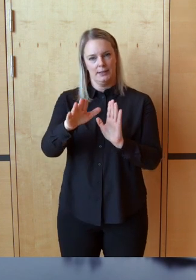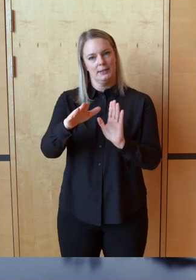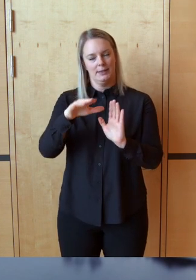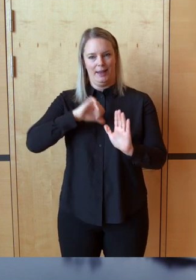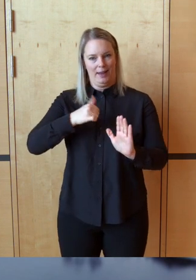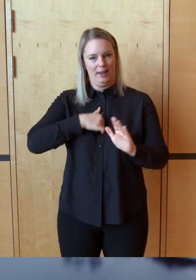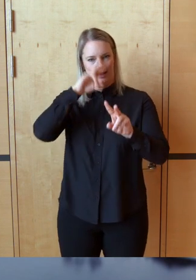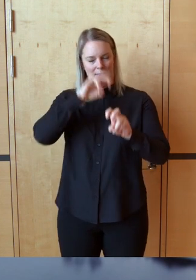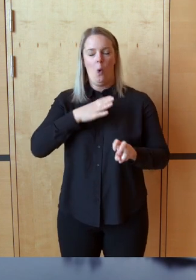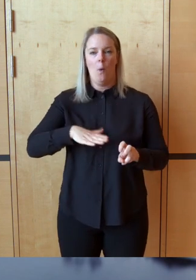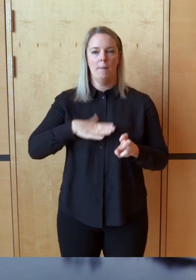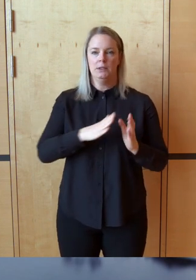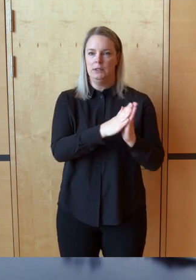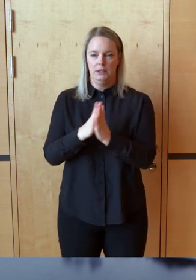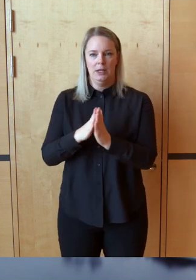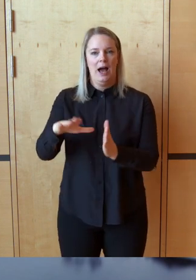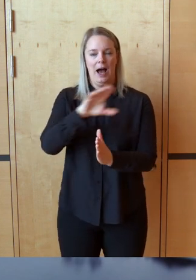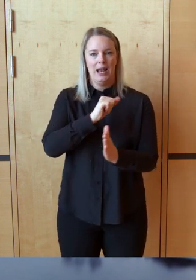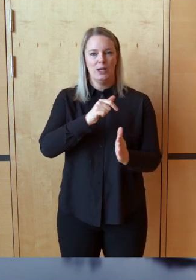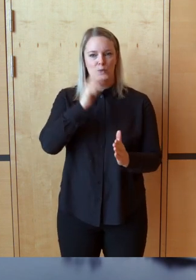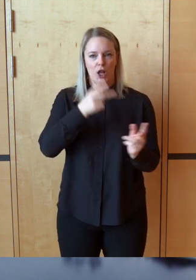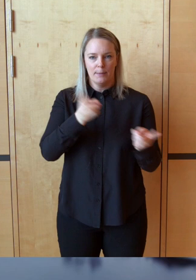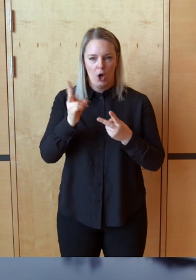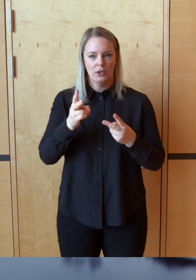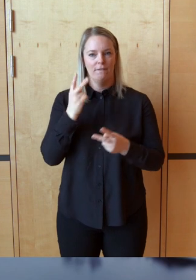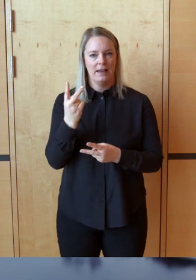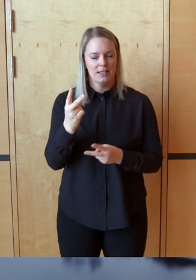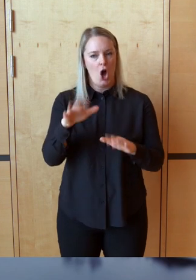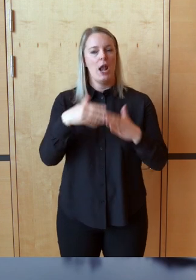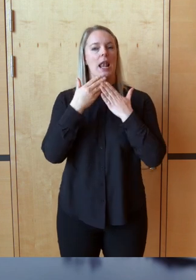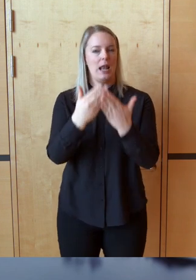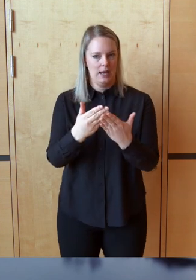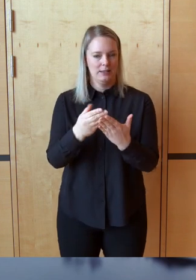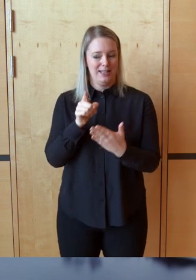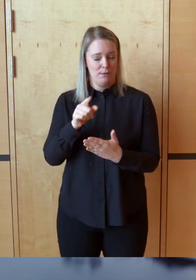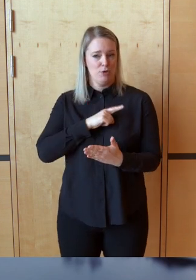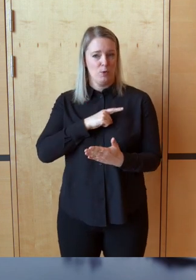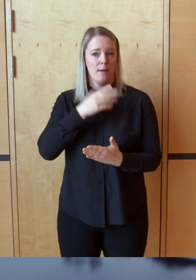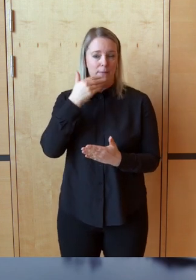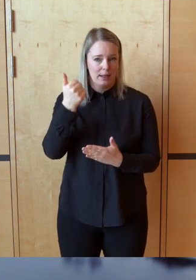Ja att ni har läst alla socialdemokrater och vänsterpartister den är betydligt bättre Underlag